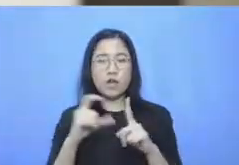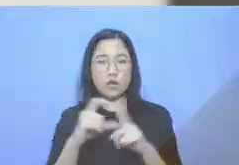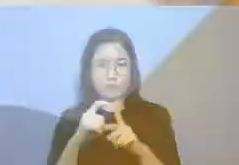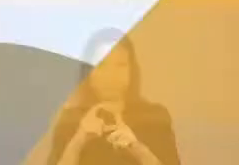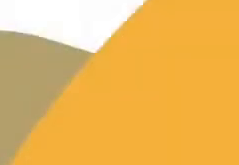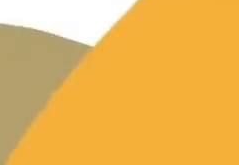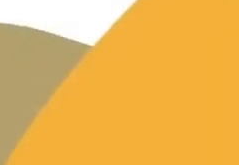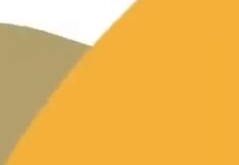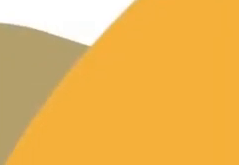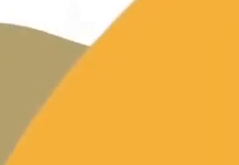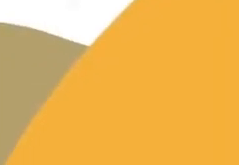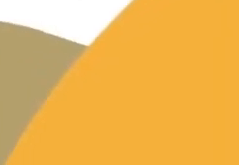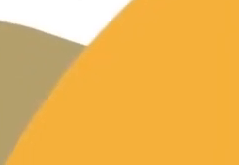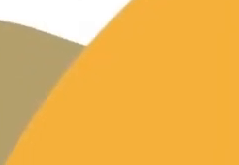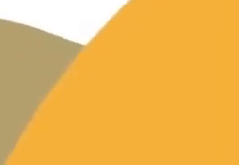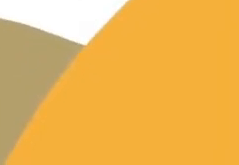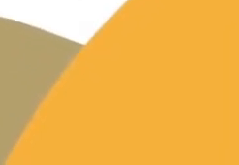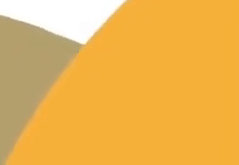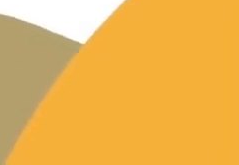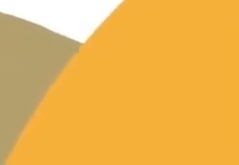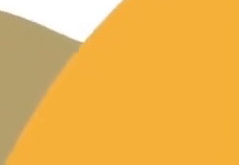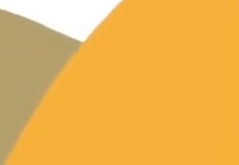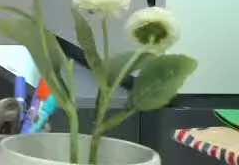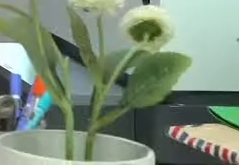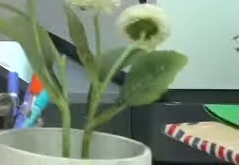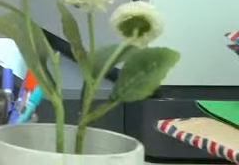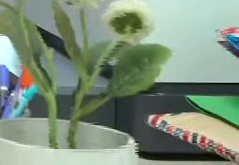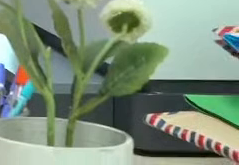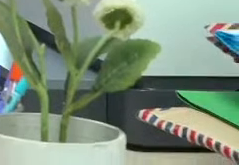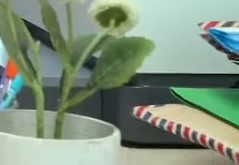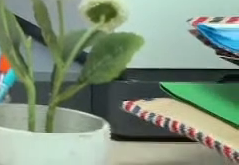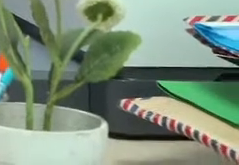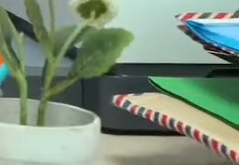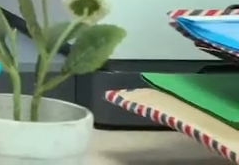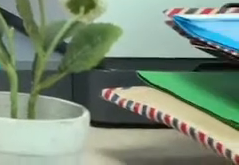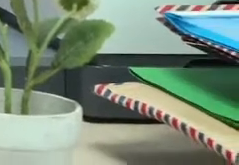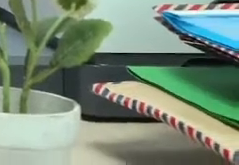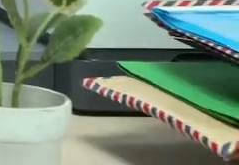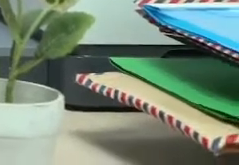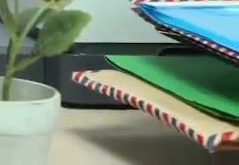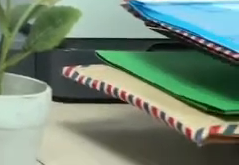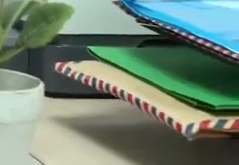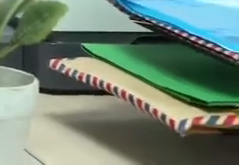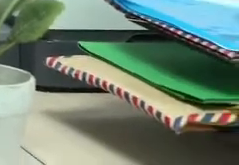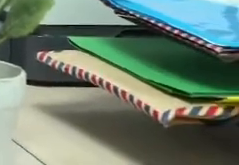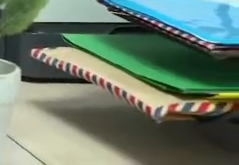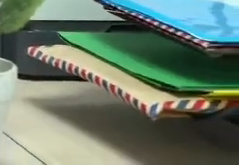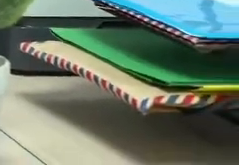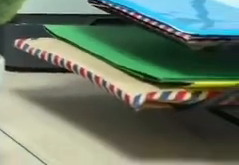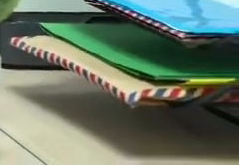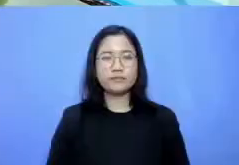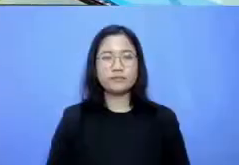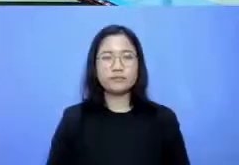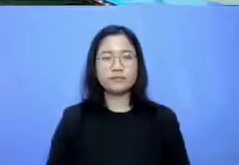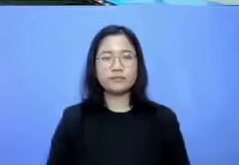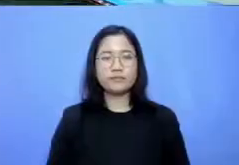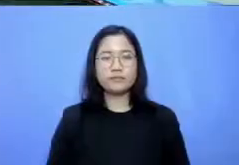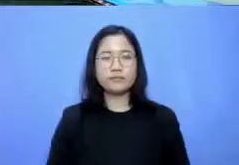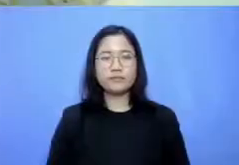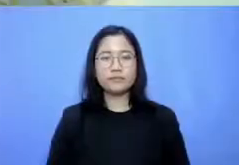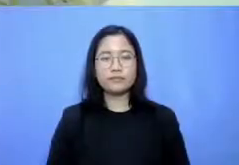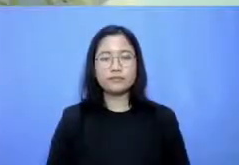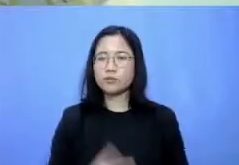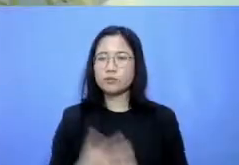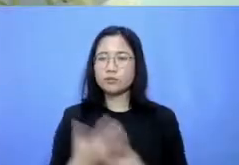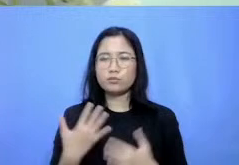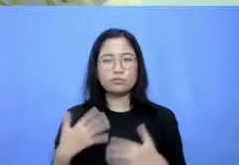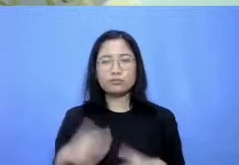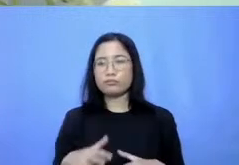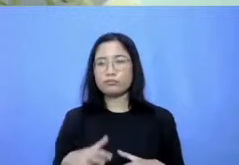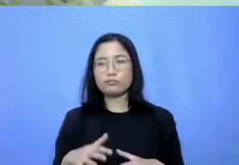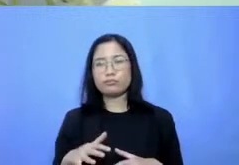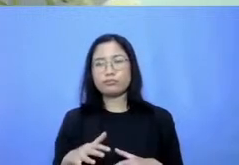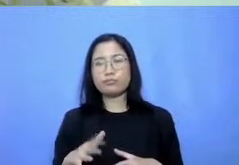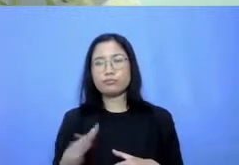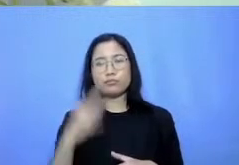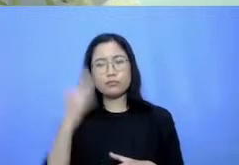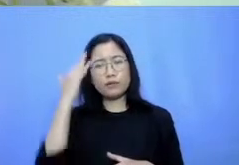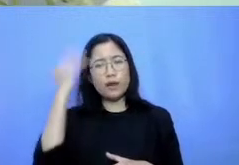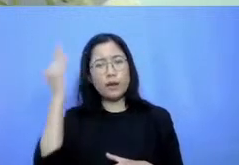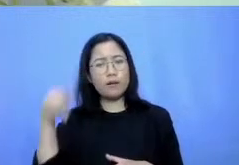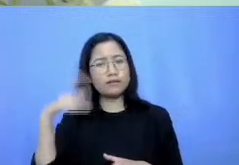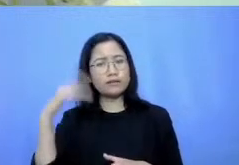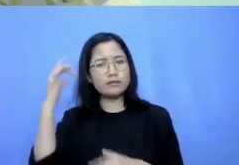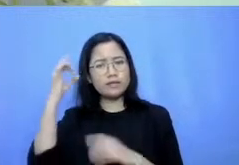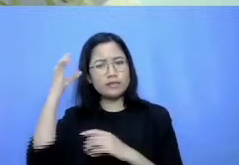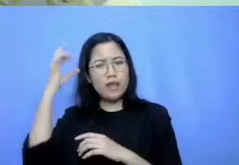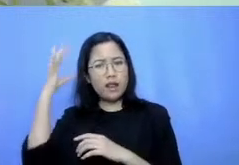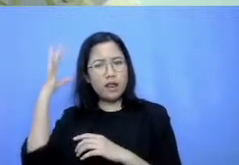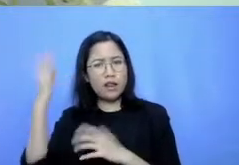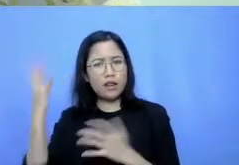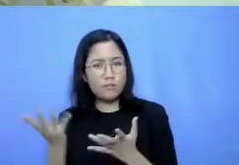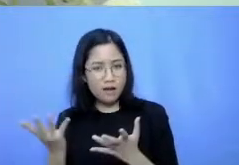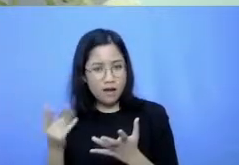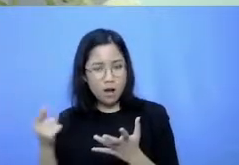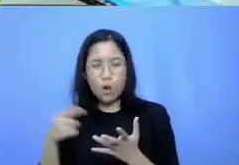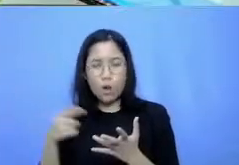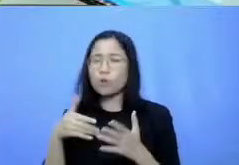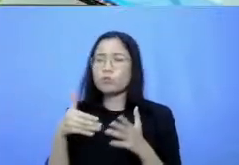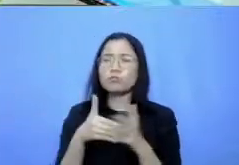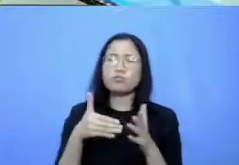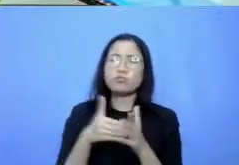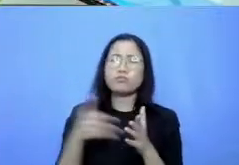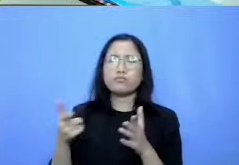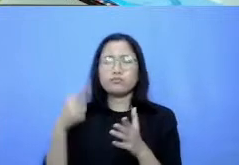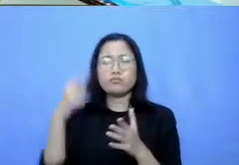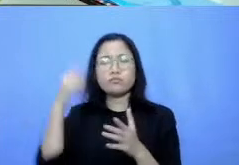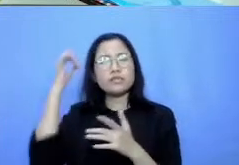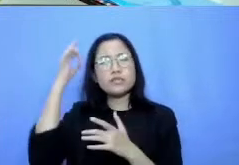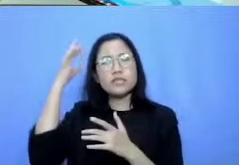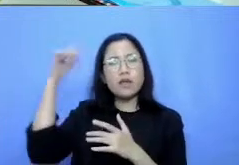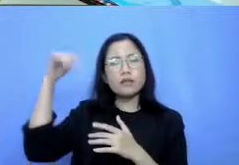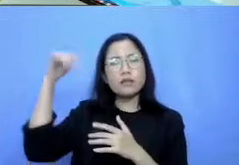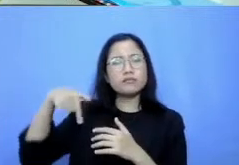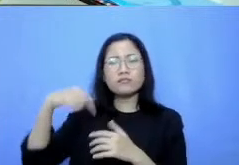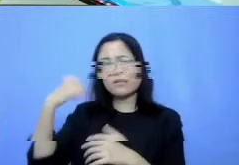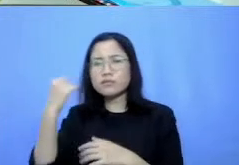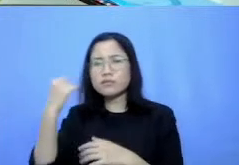yo yah hai kenapa Sinyalnya kok susah banget sinyal di sini apa jangan-jangan wifi ya